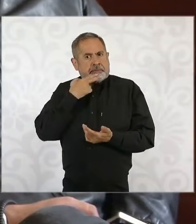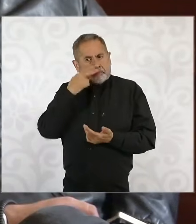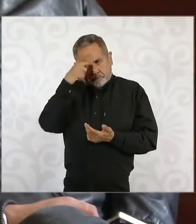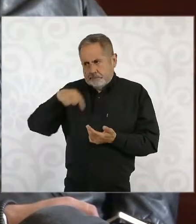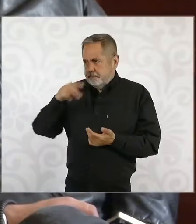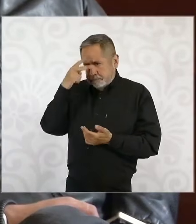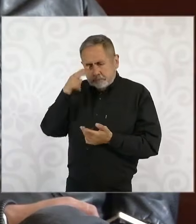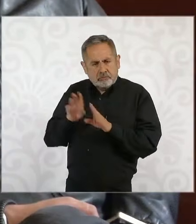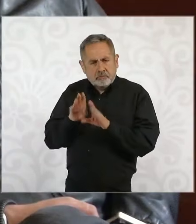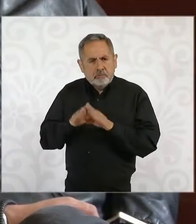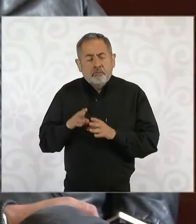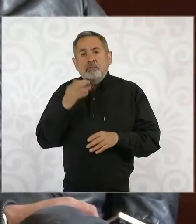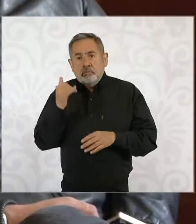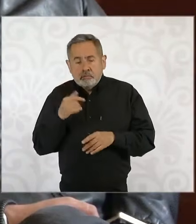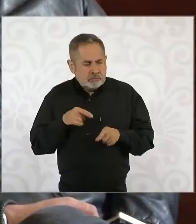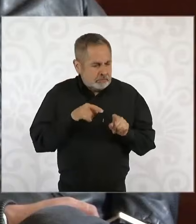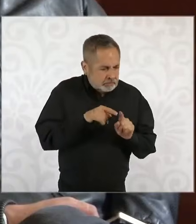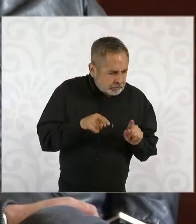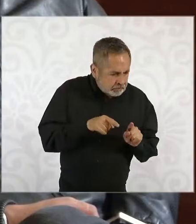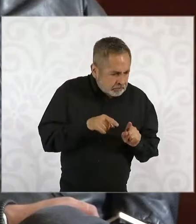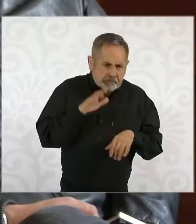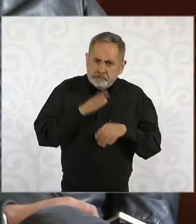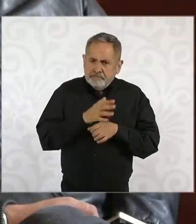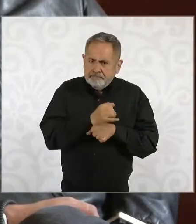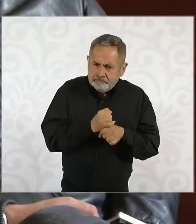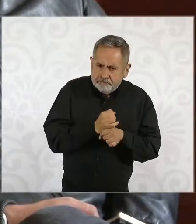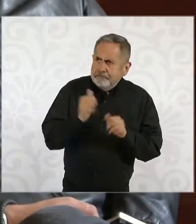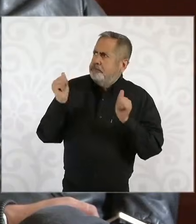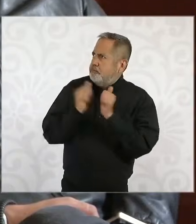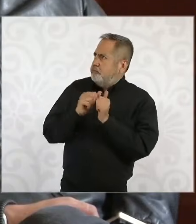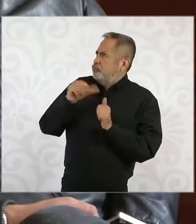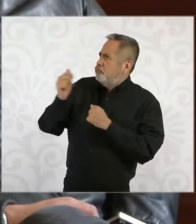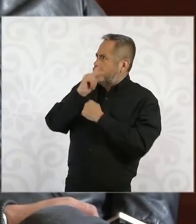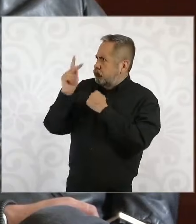abrir nuevas investigaciones para fortalecer la cooperación? cultural de estos países o cambiar